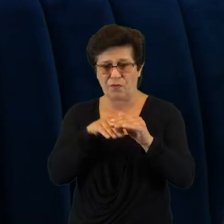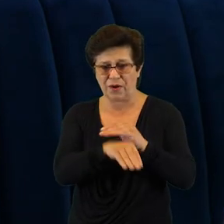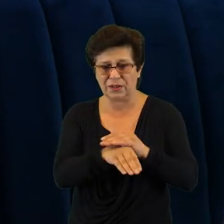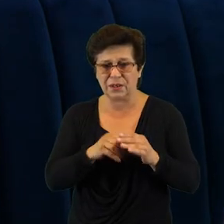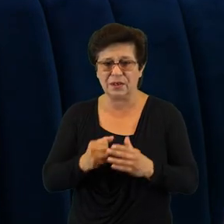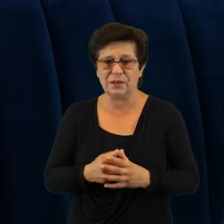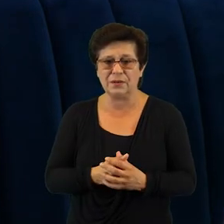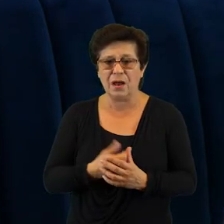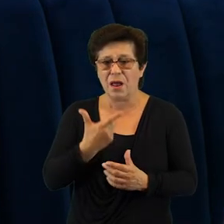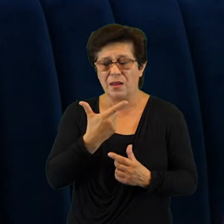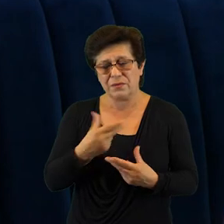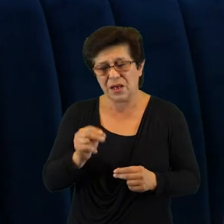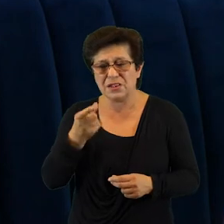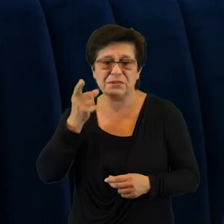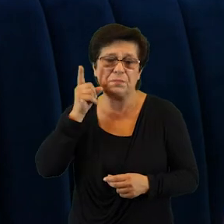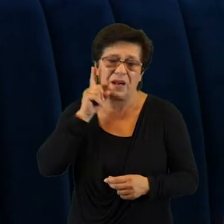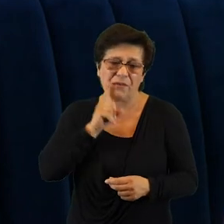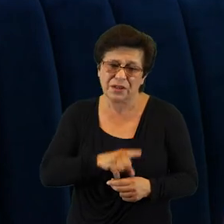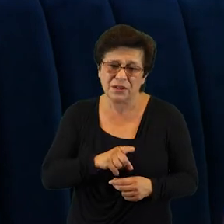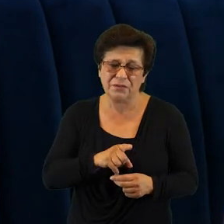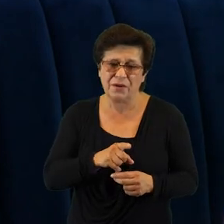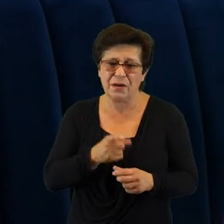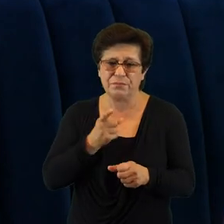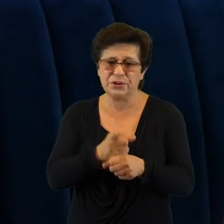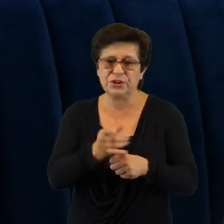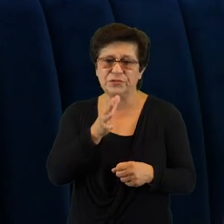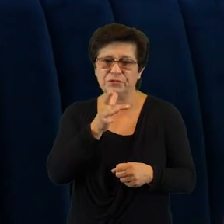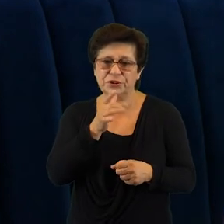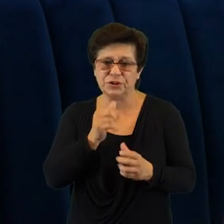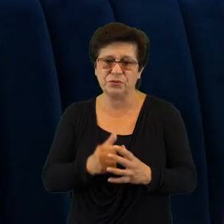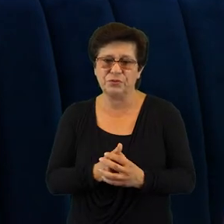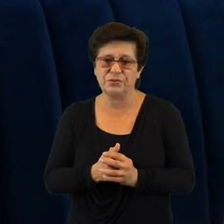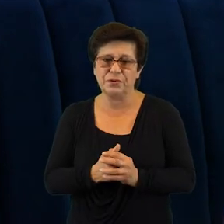niesprawiedliwe wobec Żydów, to oczywiście dzisiaj czytamy je inaczej